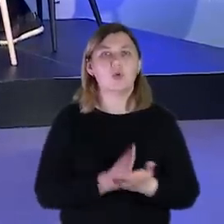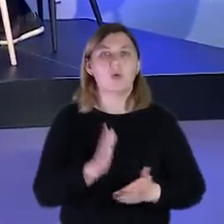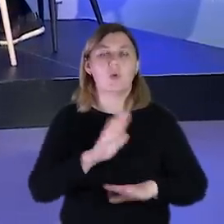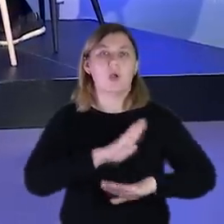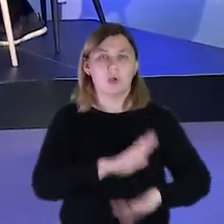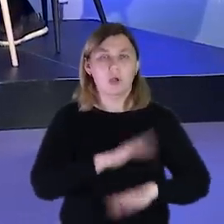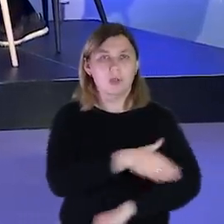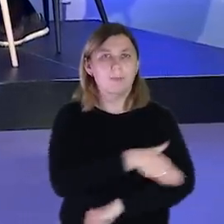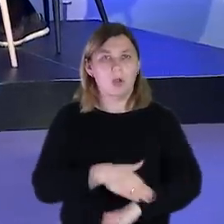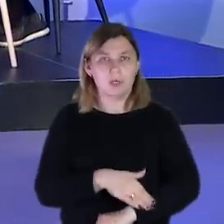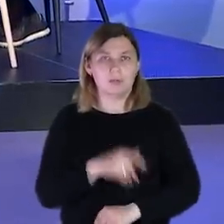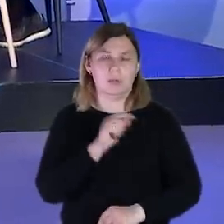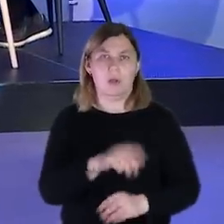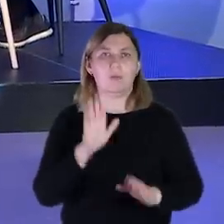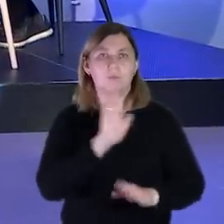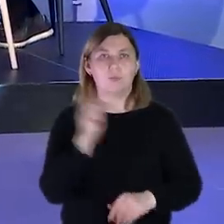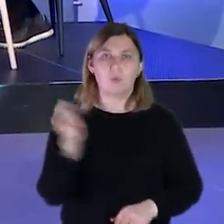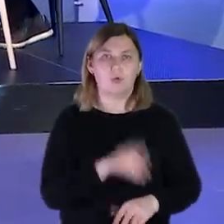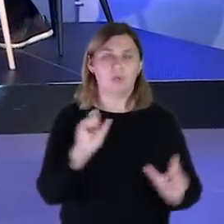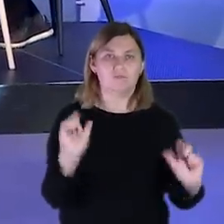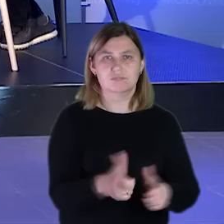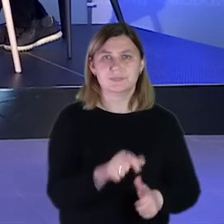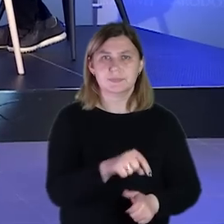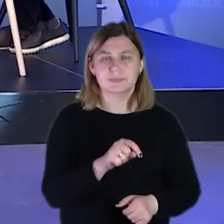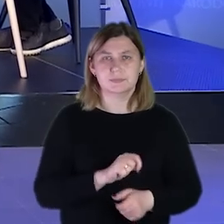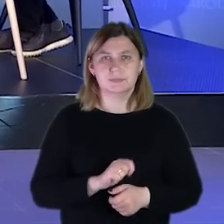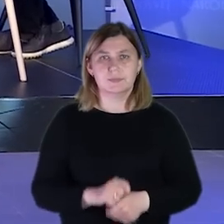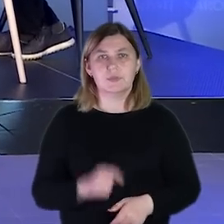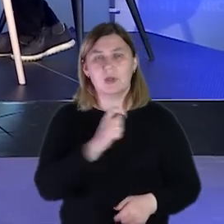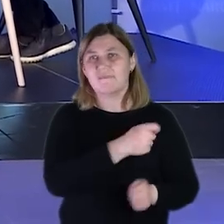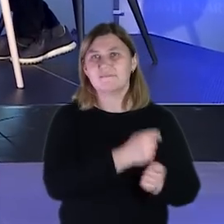więc on podlegał zatrzymaniu i wywiezieniu tak